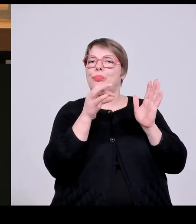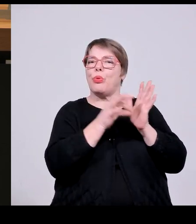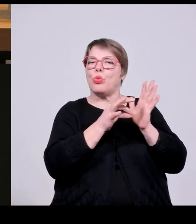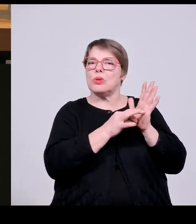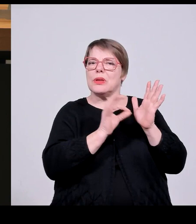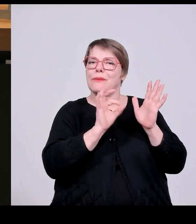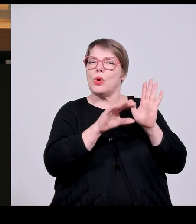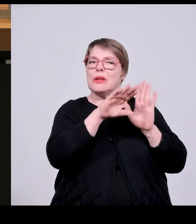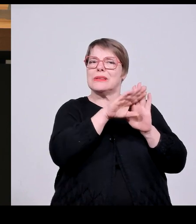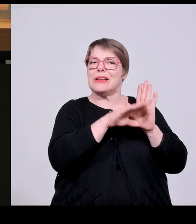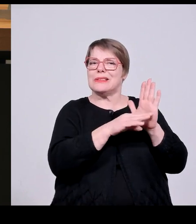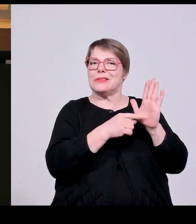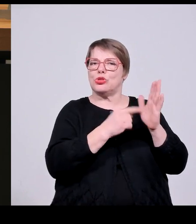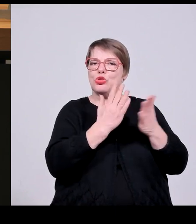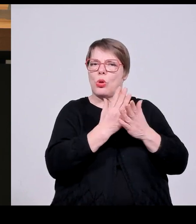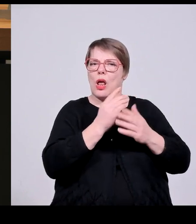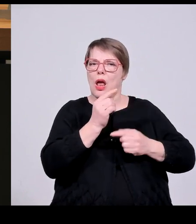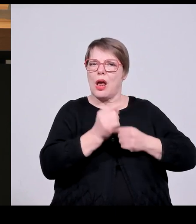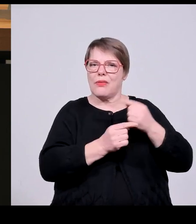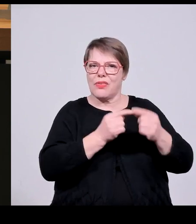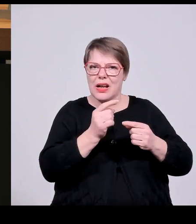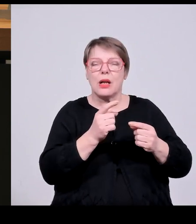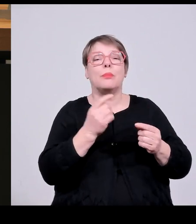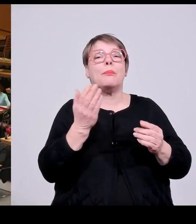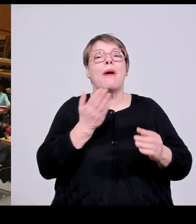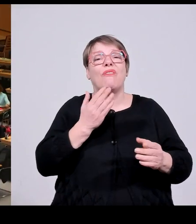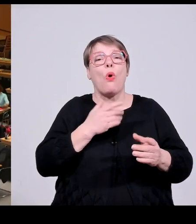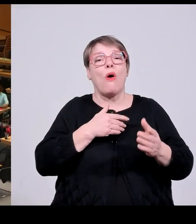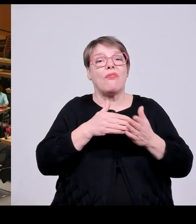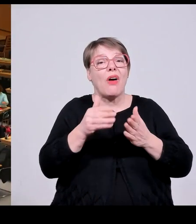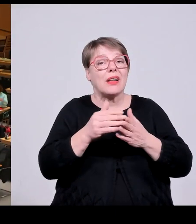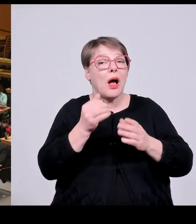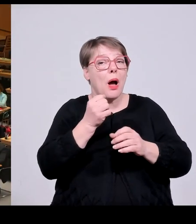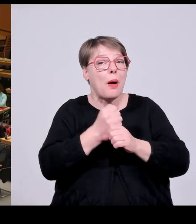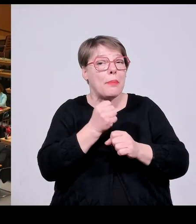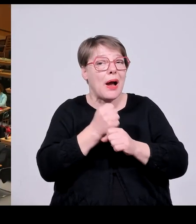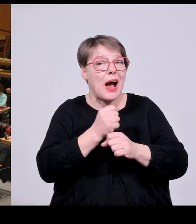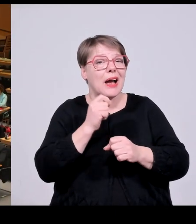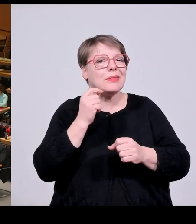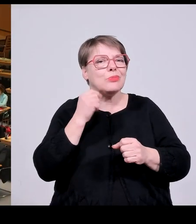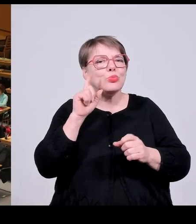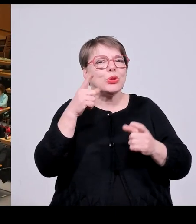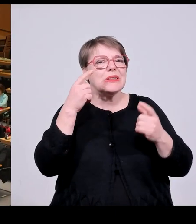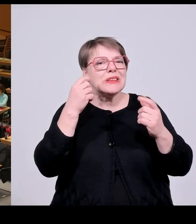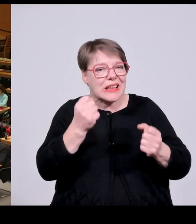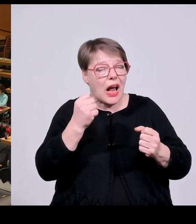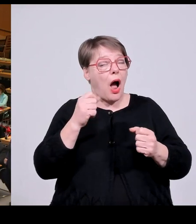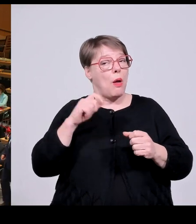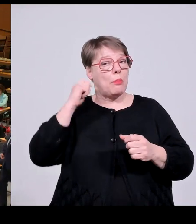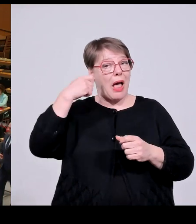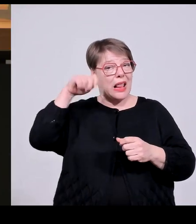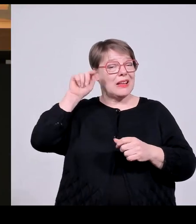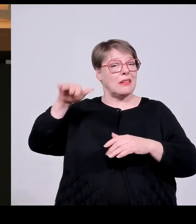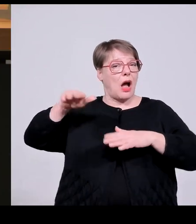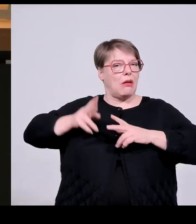Sehr geehrte Damen und Herren aus der Koalition. Ich möchte diese Rede nutzen, darauf hinzuweisen, dass wir